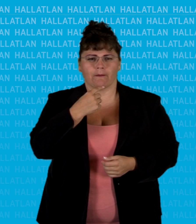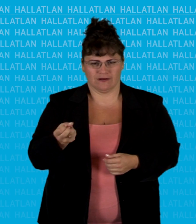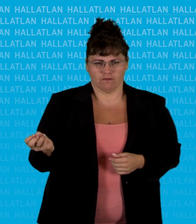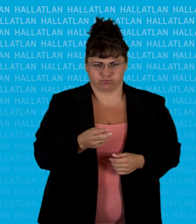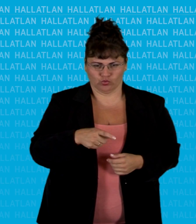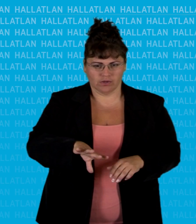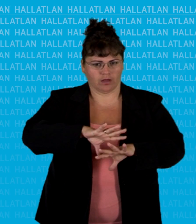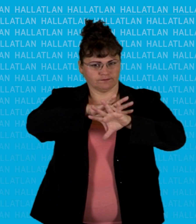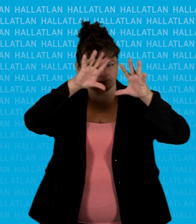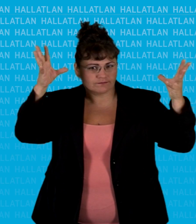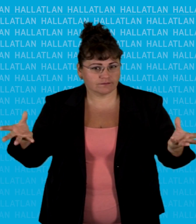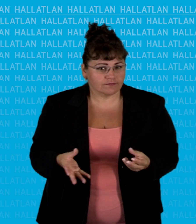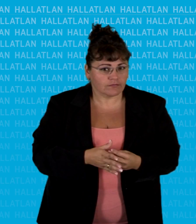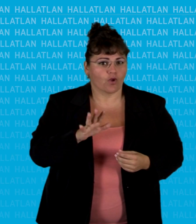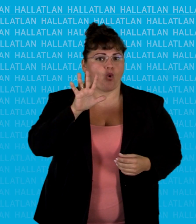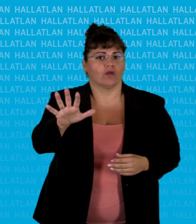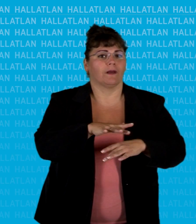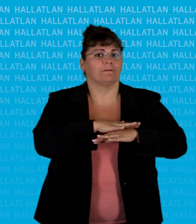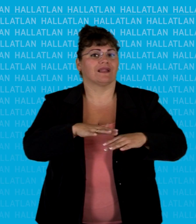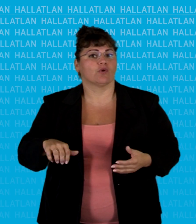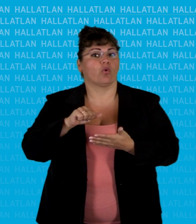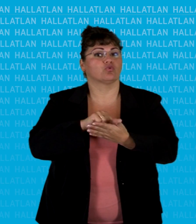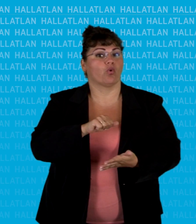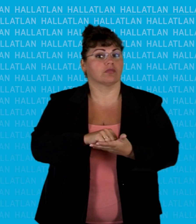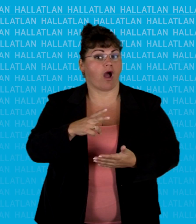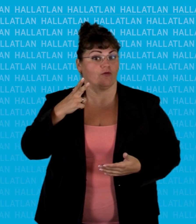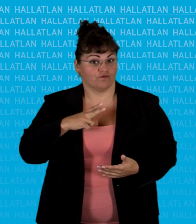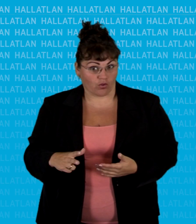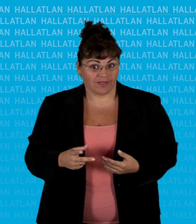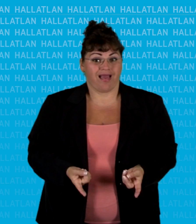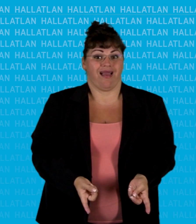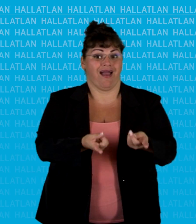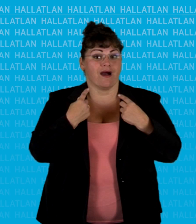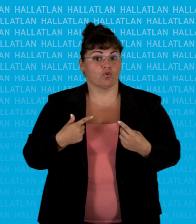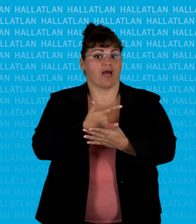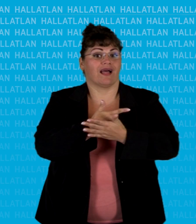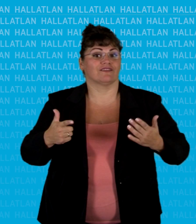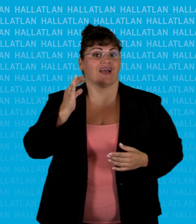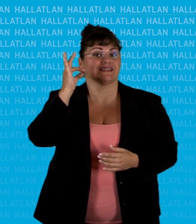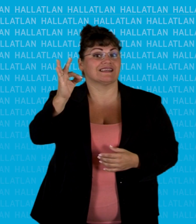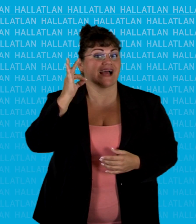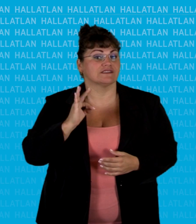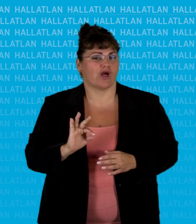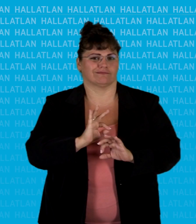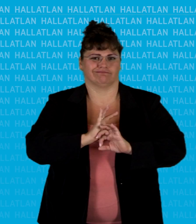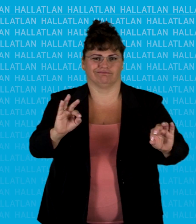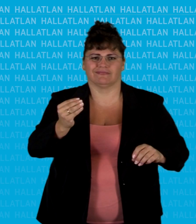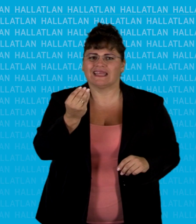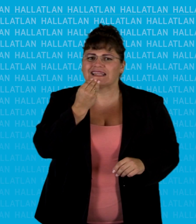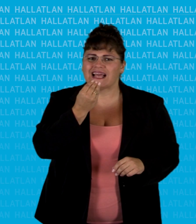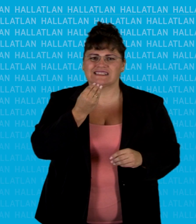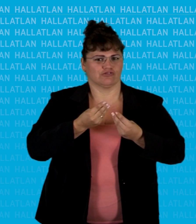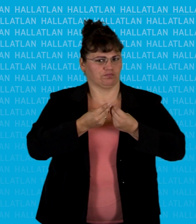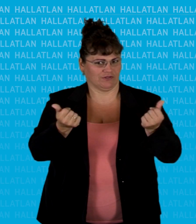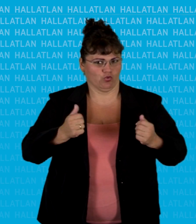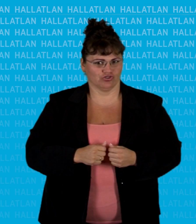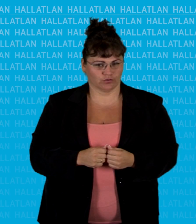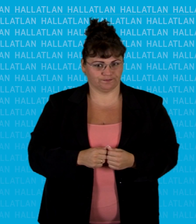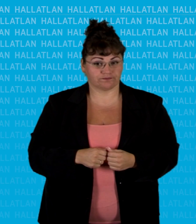A megtermelt több mint 5 millió tonna búzának körülbelül a 70 százaléka étkezési minőségű.